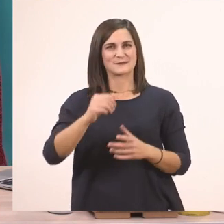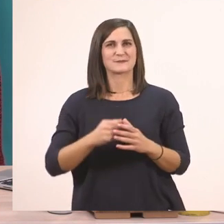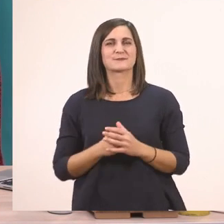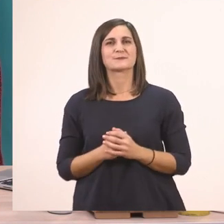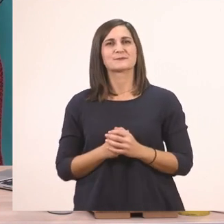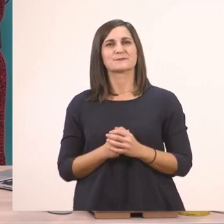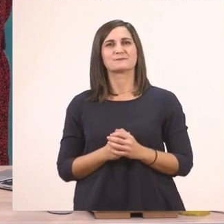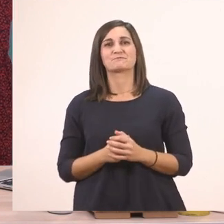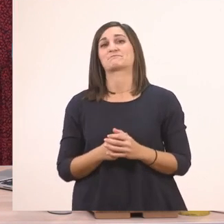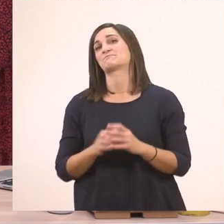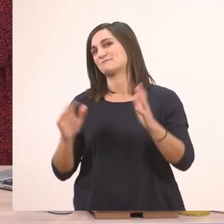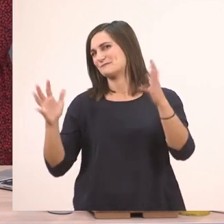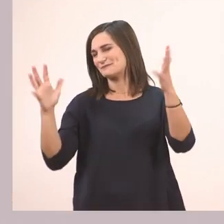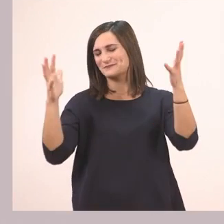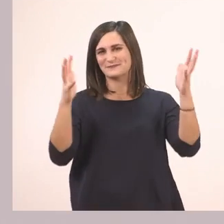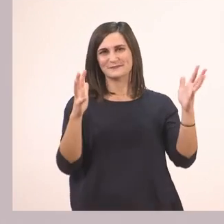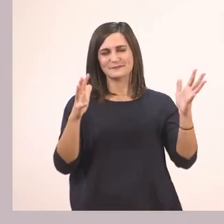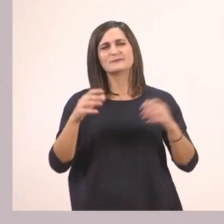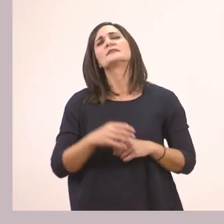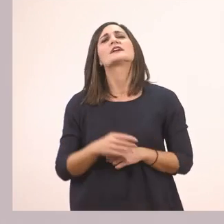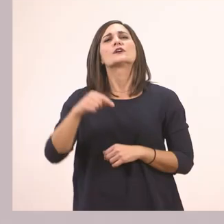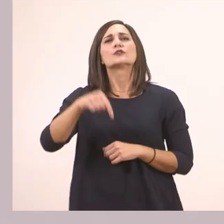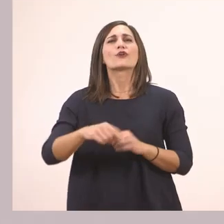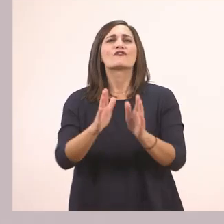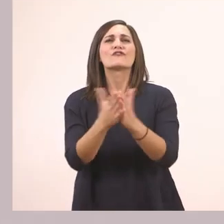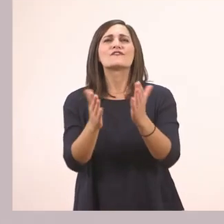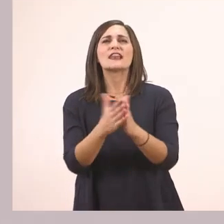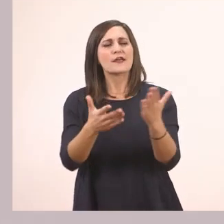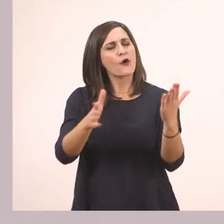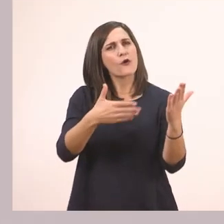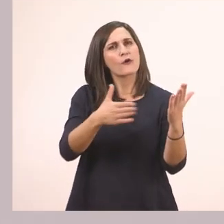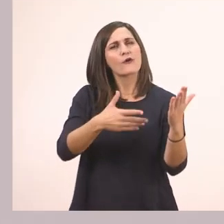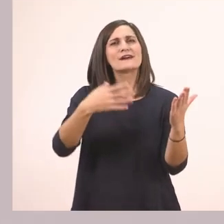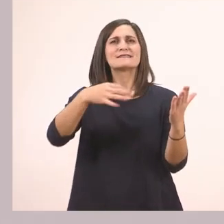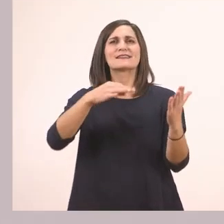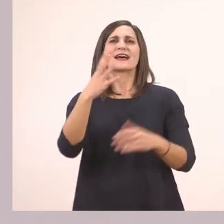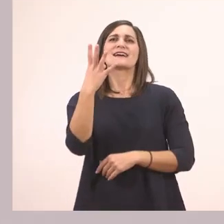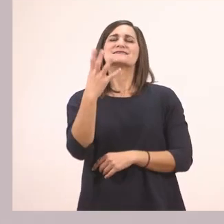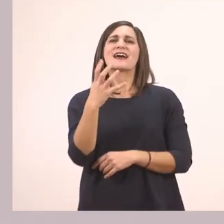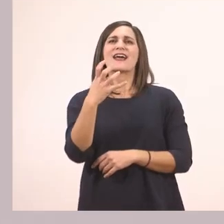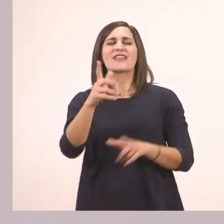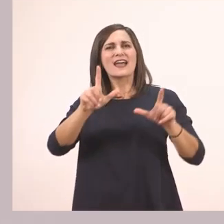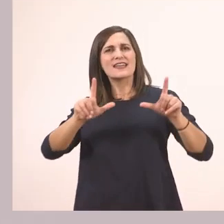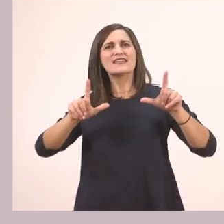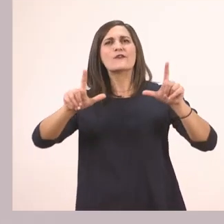Πολύ ωραία! Τώρα πάμε να δούμε στο βιβλιαράκι μας στη σελίδα 40 την εικόνα.